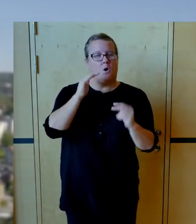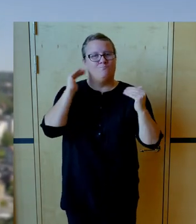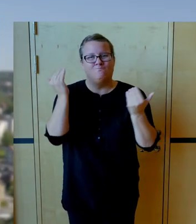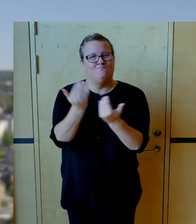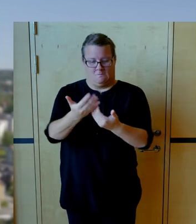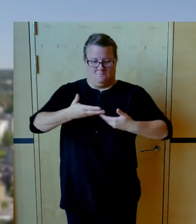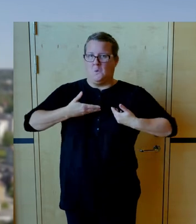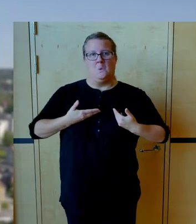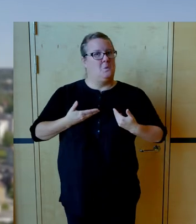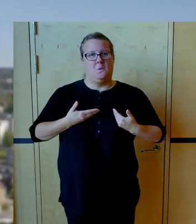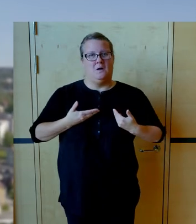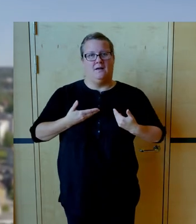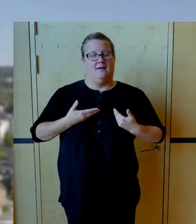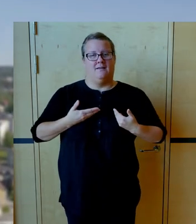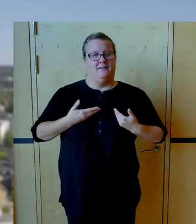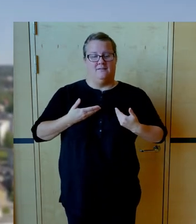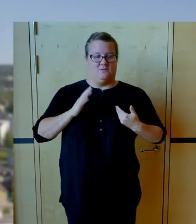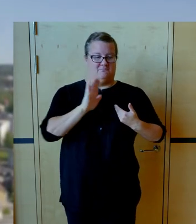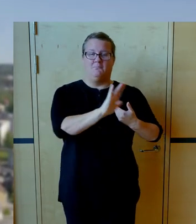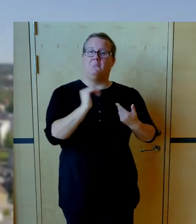Kunde möta upp det här behovet Gordon